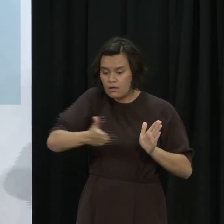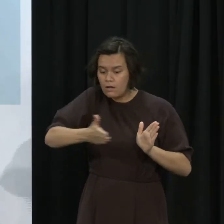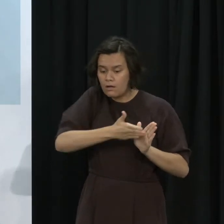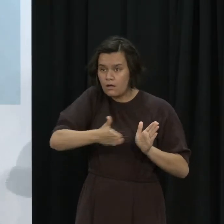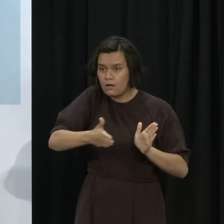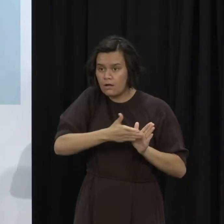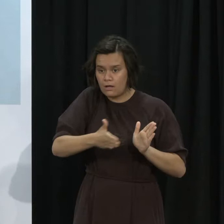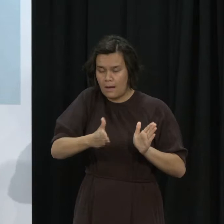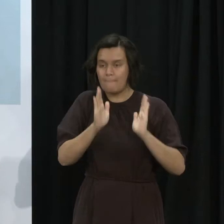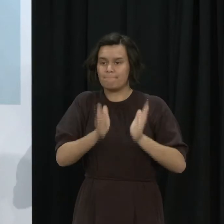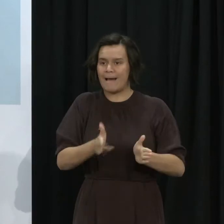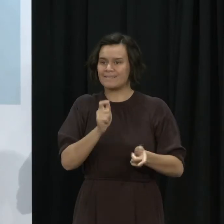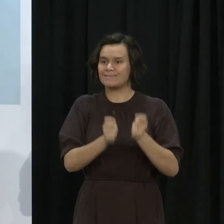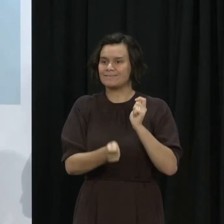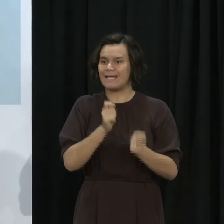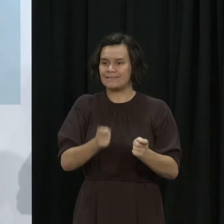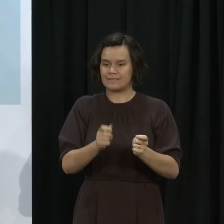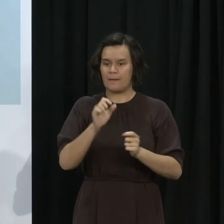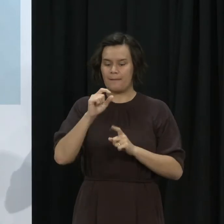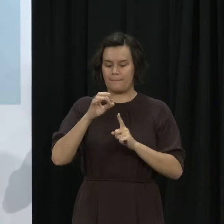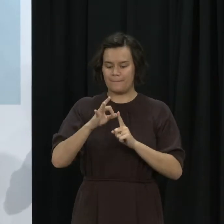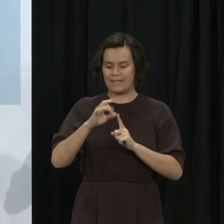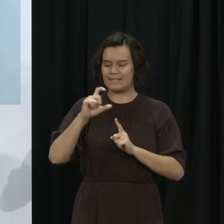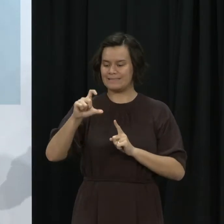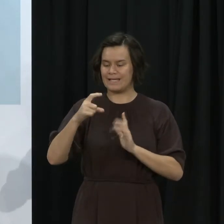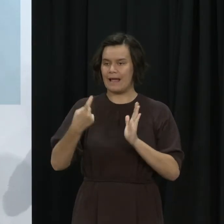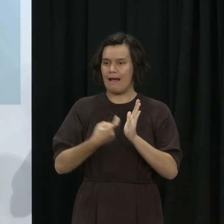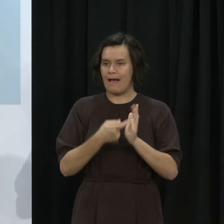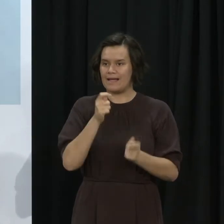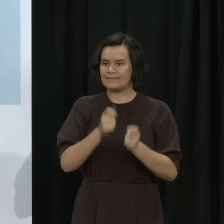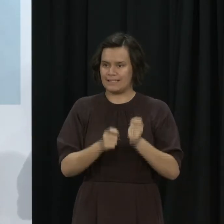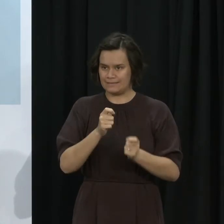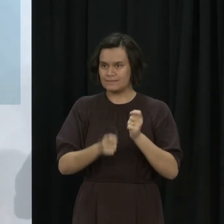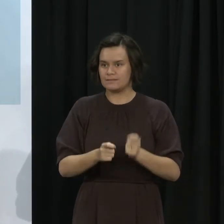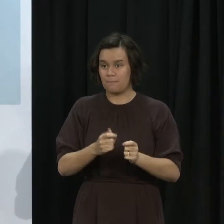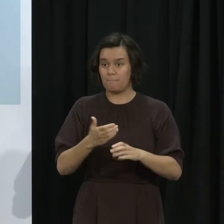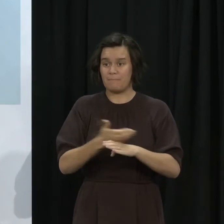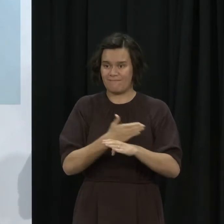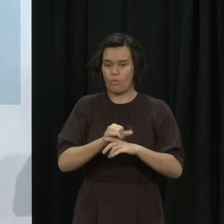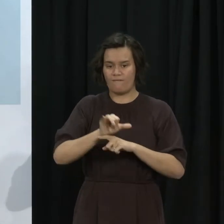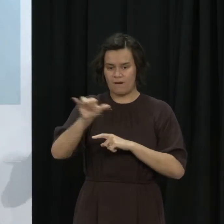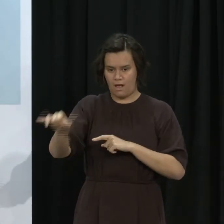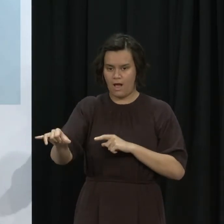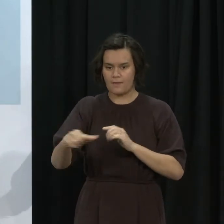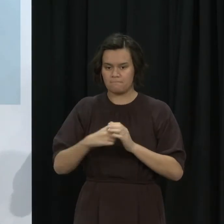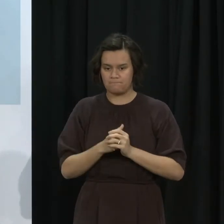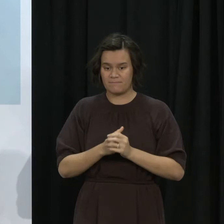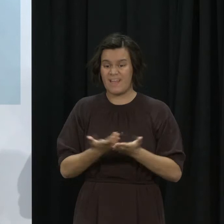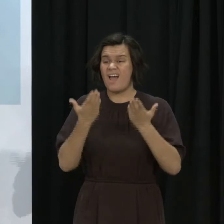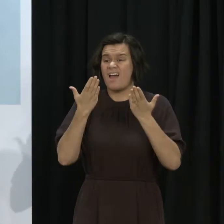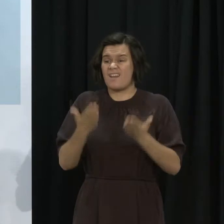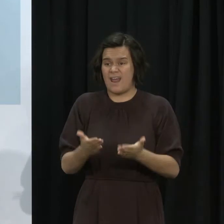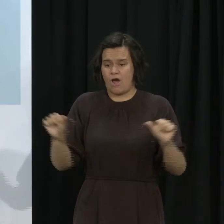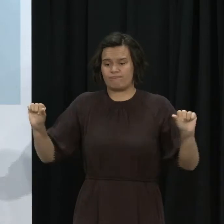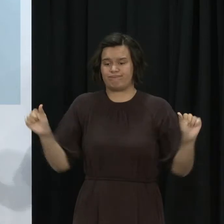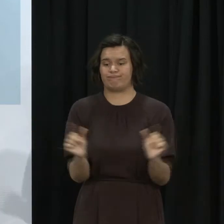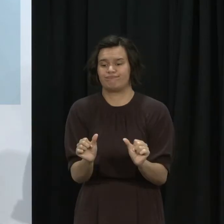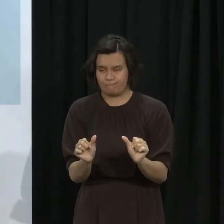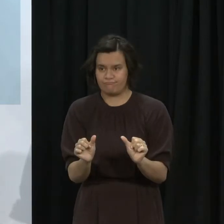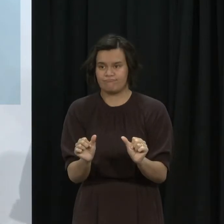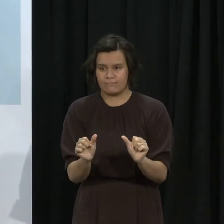haere mai. Ko Aotearoa ki te